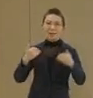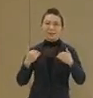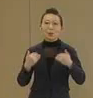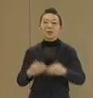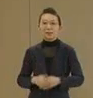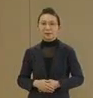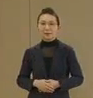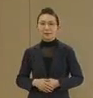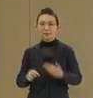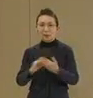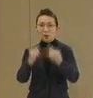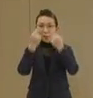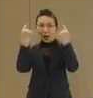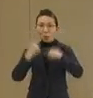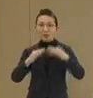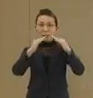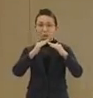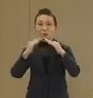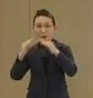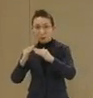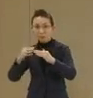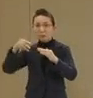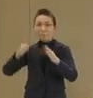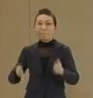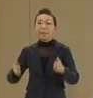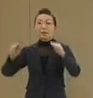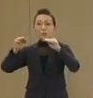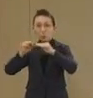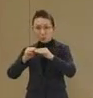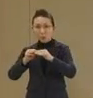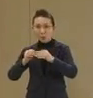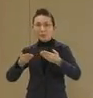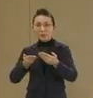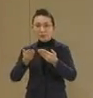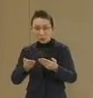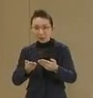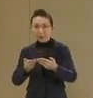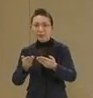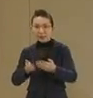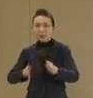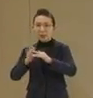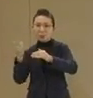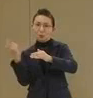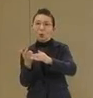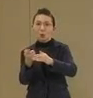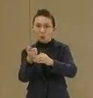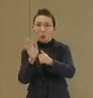個人住宅やマンションの 耐震改修助成を思い切って広げ